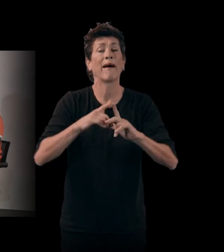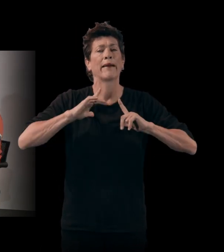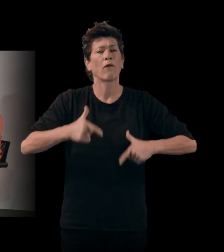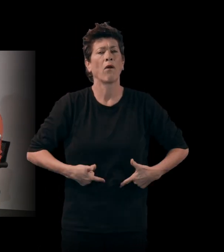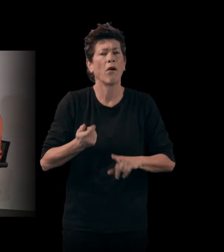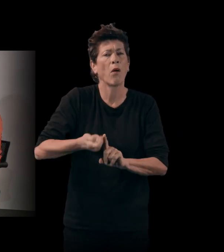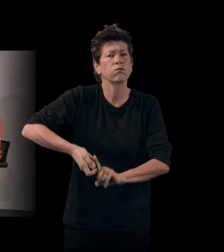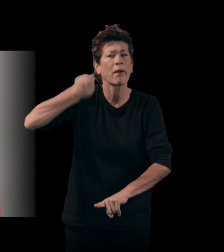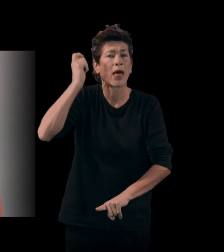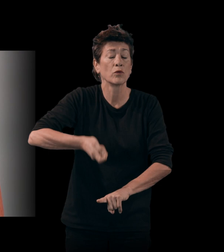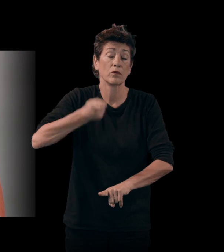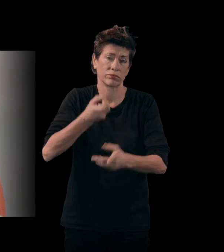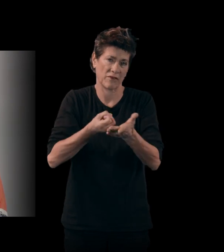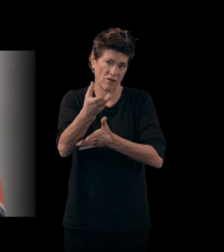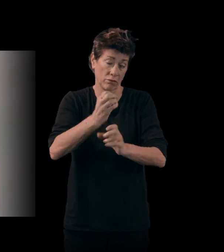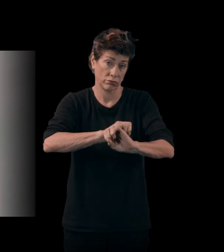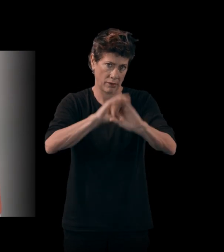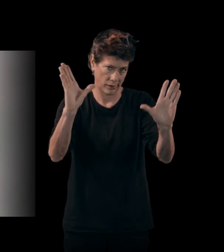Parce que du coup, pour que ça soit clair sur….